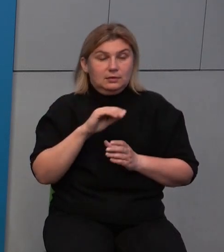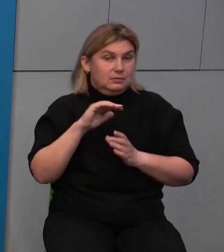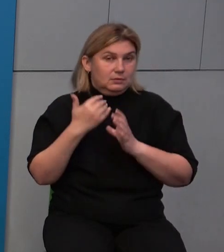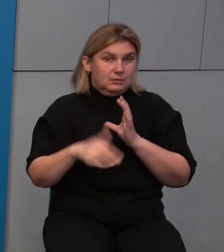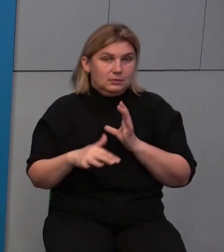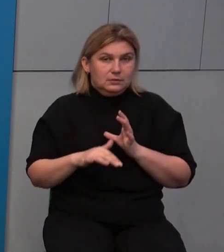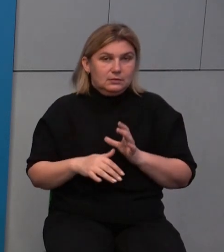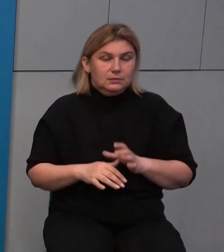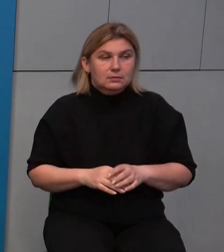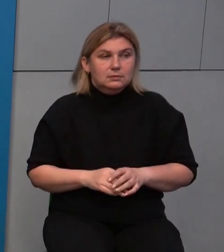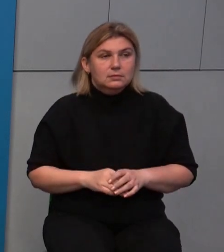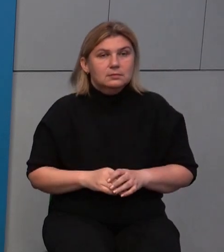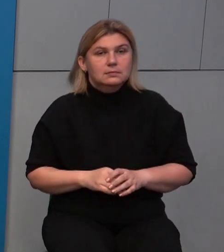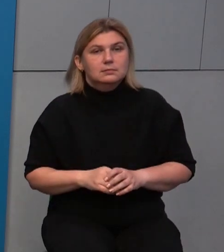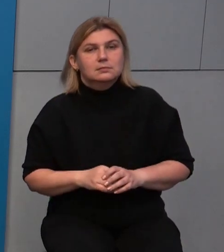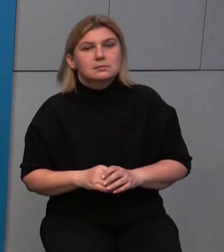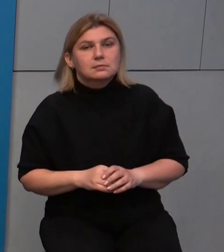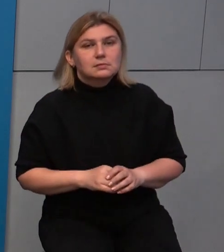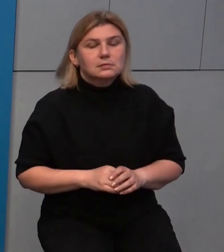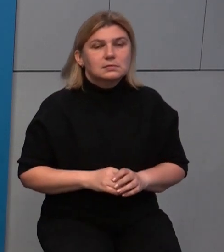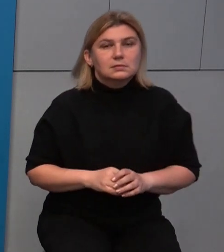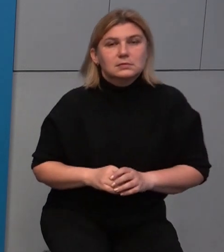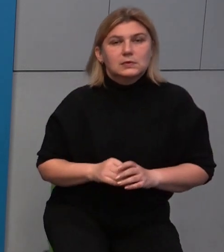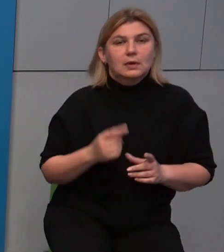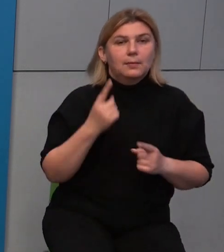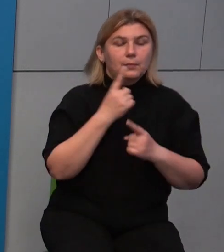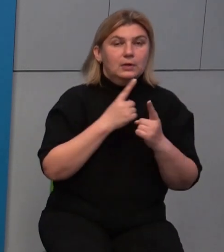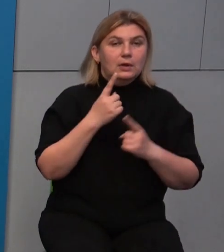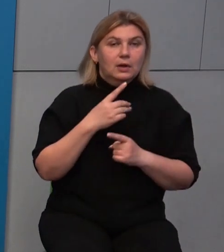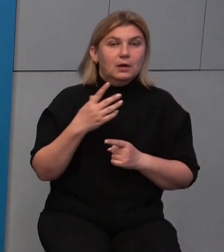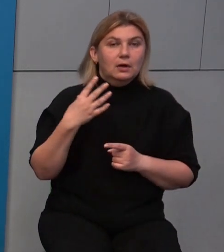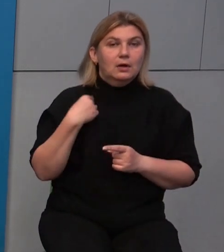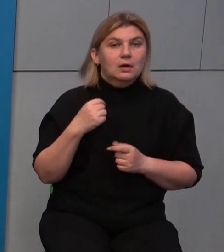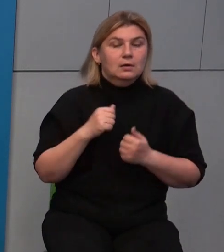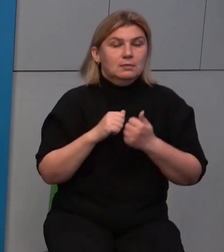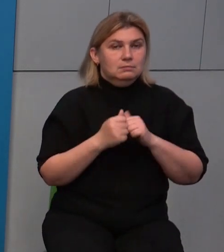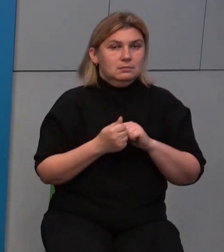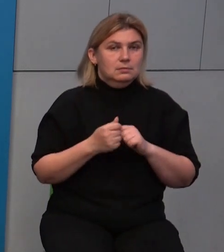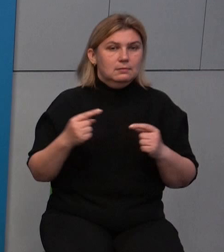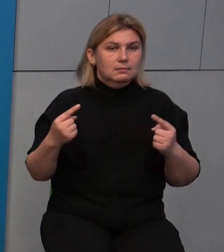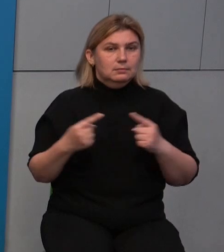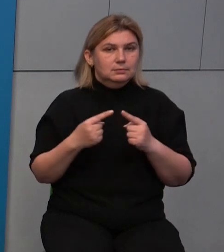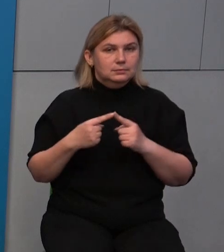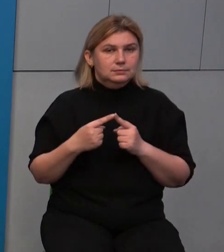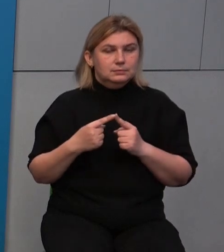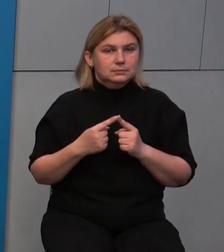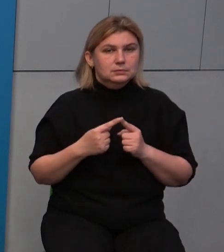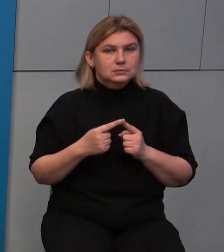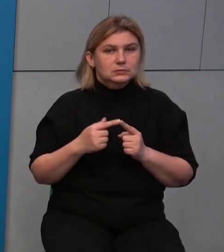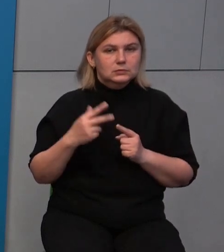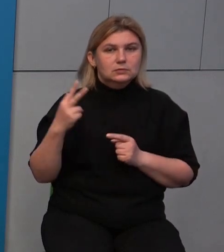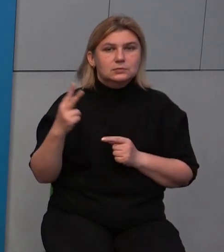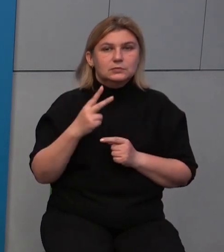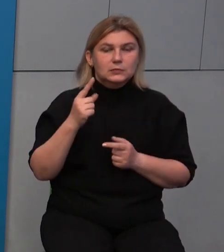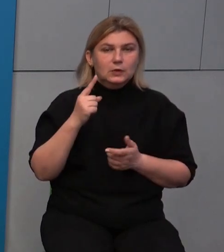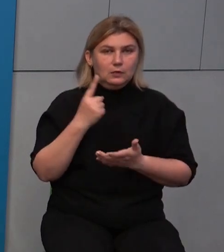Więc tutaj wydaje mi się, że z Dickiem jest przypadkowa zbieżność. Po prostu kogoś, kto... Ale dobrze wyszło. - Dobrze wyszło.